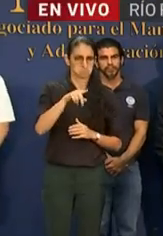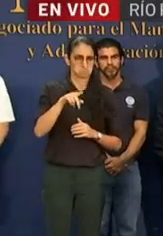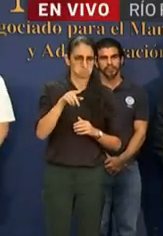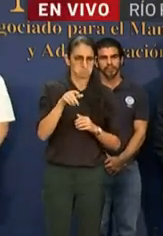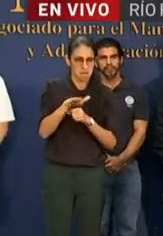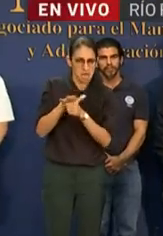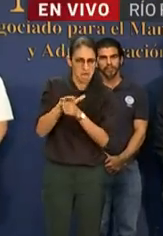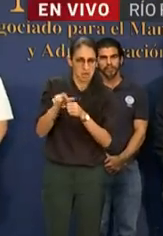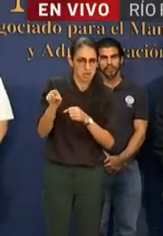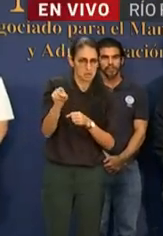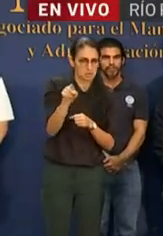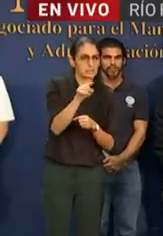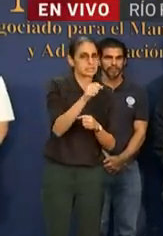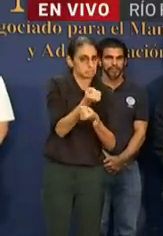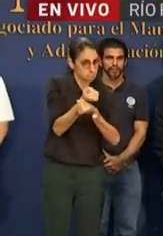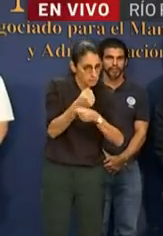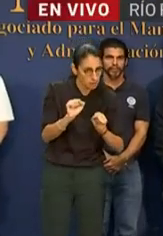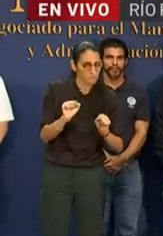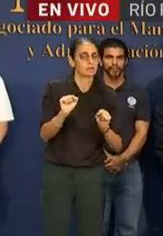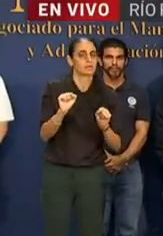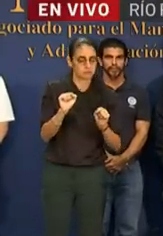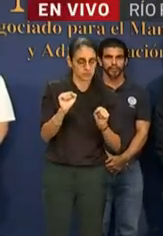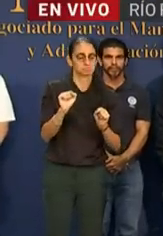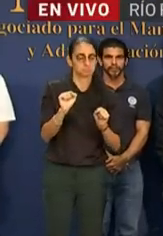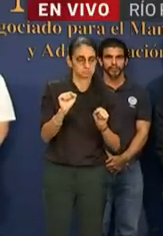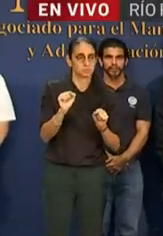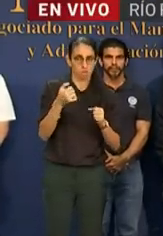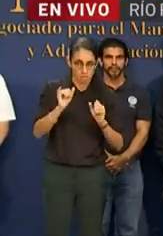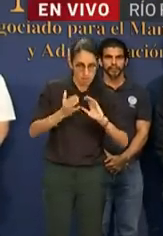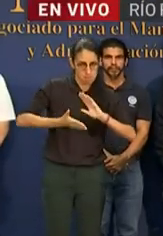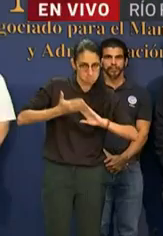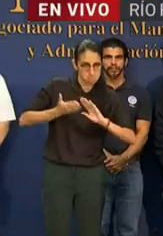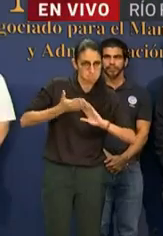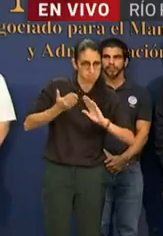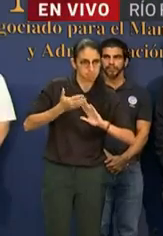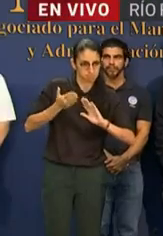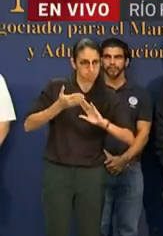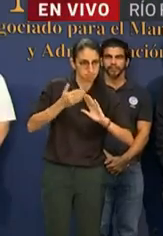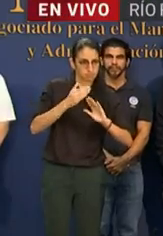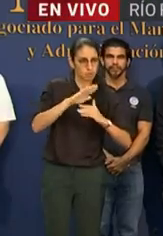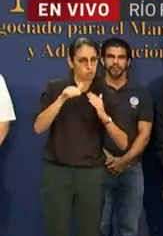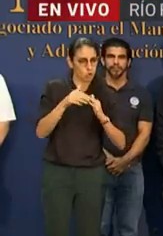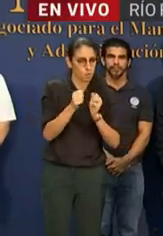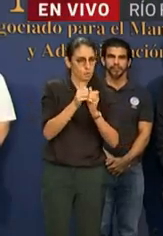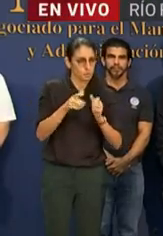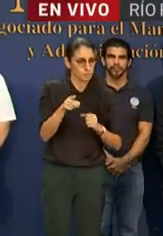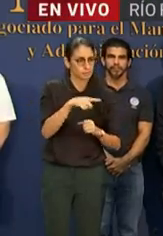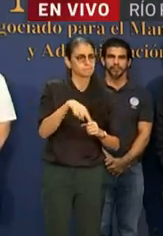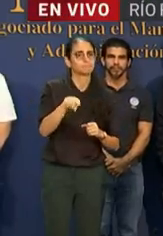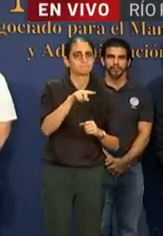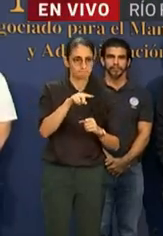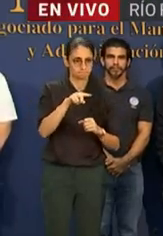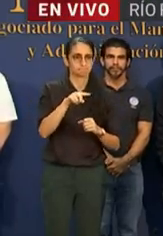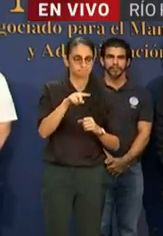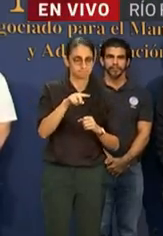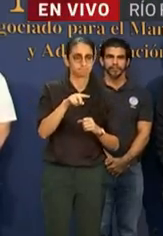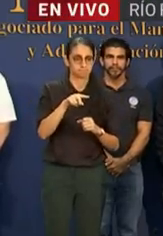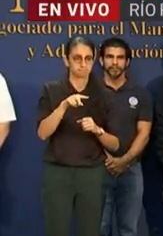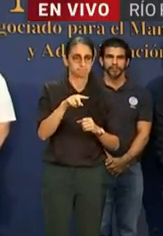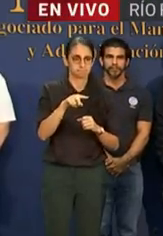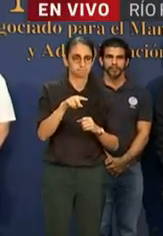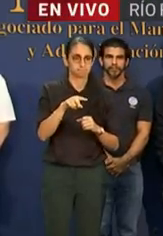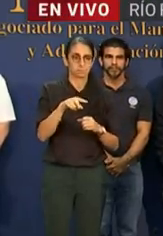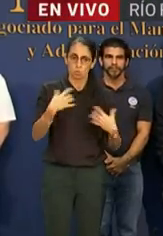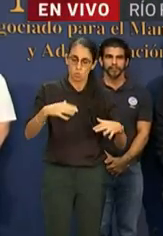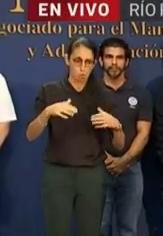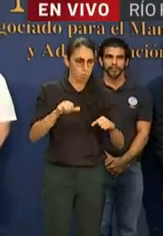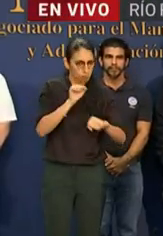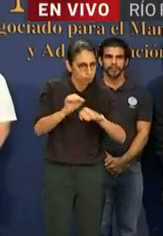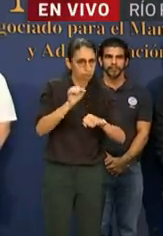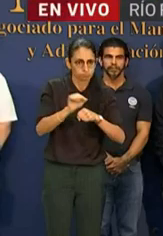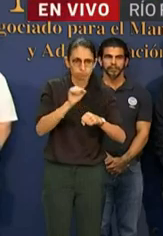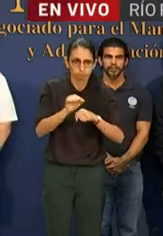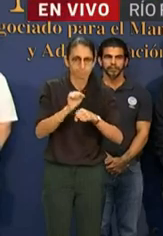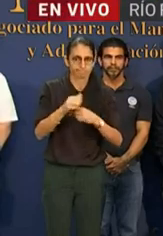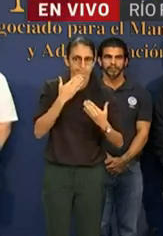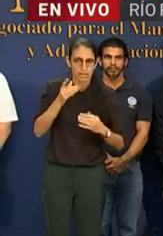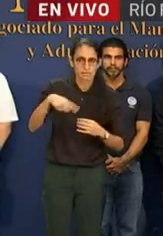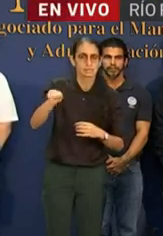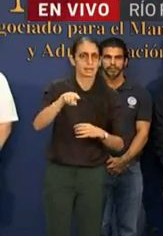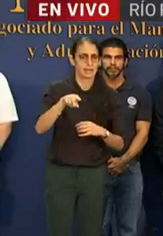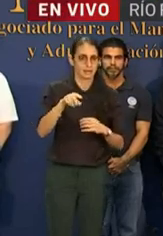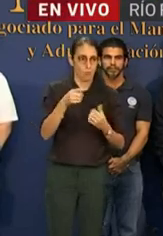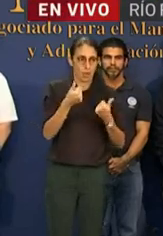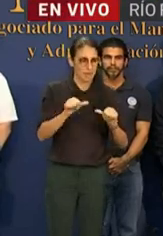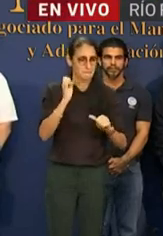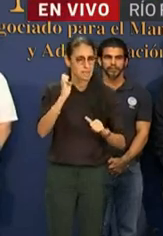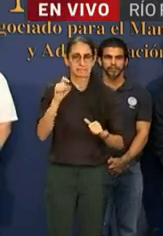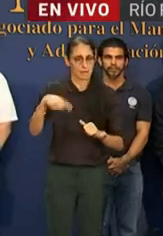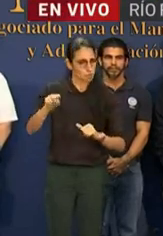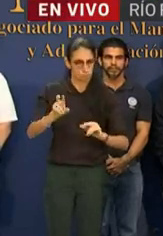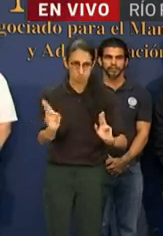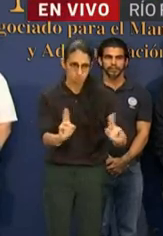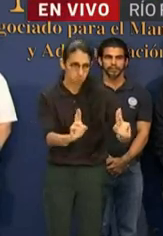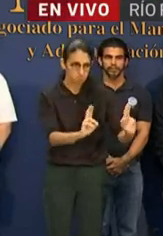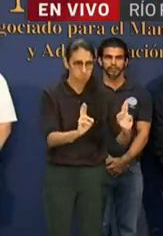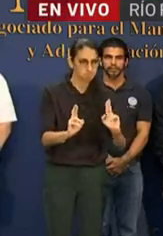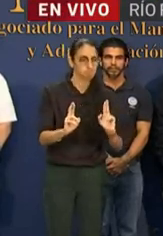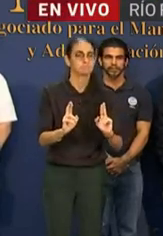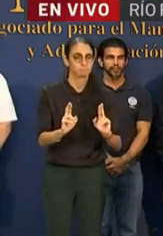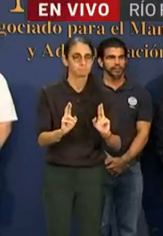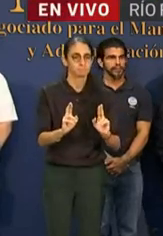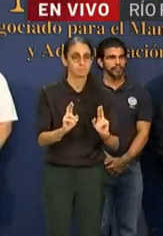BUENOS DÍAS, NOS HEMOS